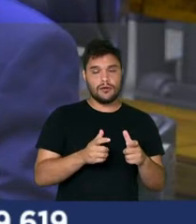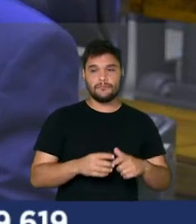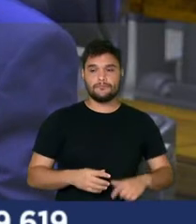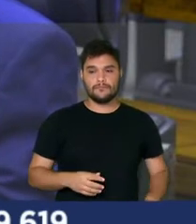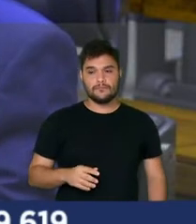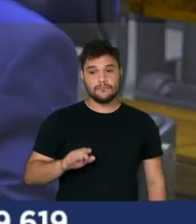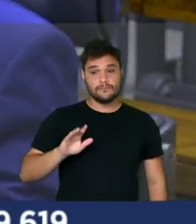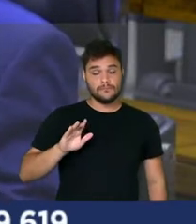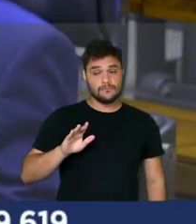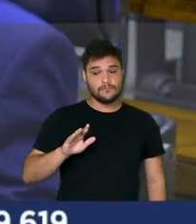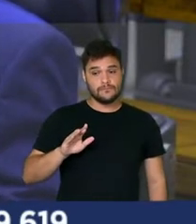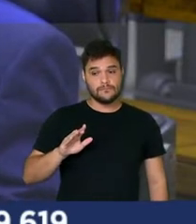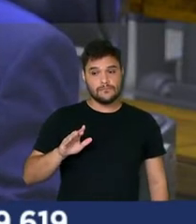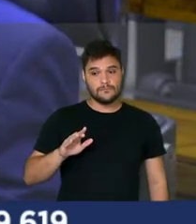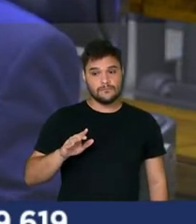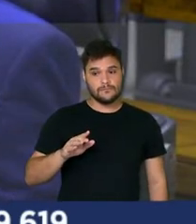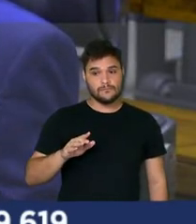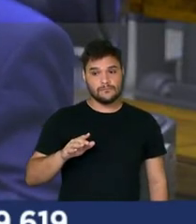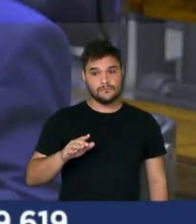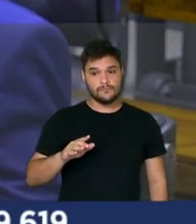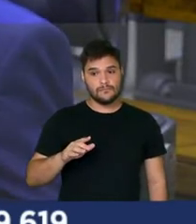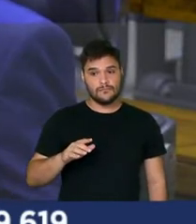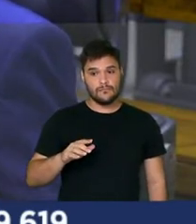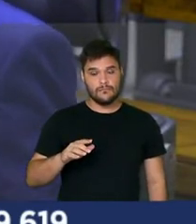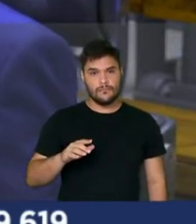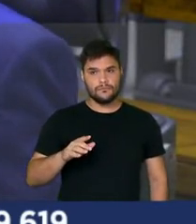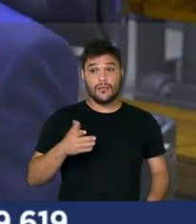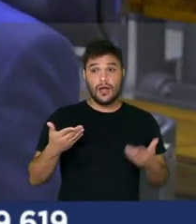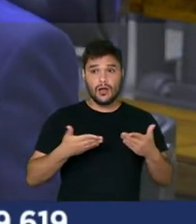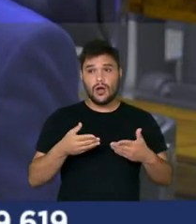ORIENTAÇÃO DE BANCADA. -- [REPÓRTER]: REQUERIMENTO DE RETIRADA DE